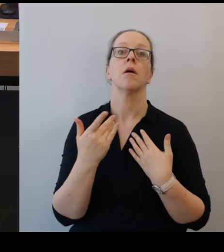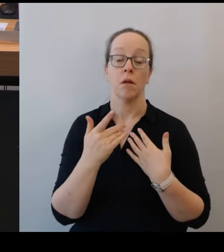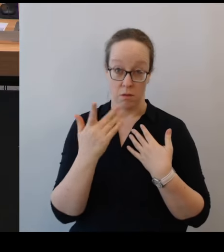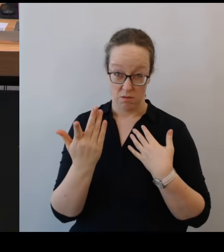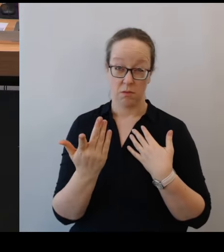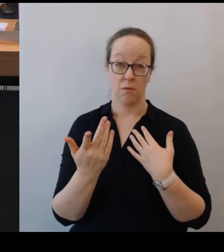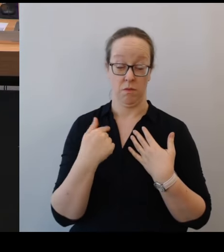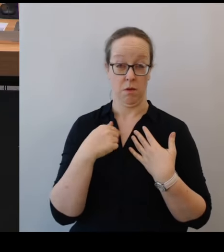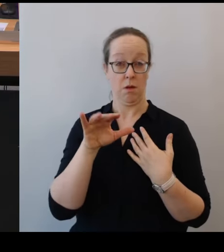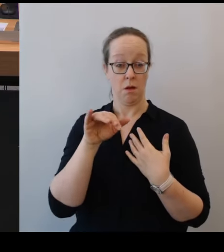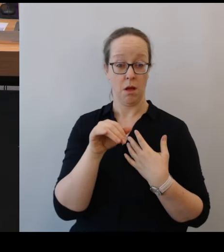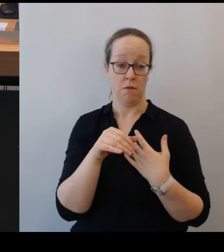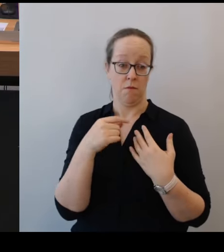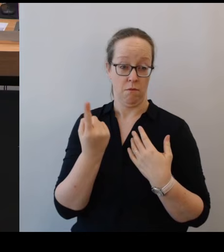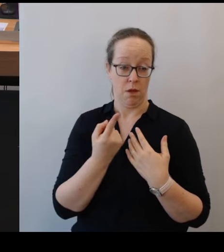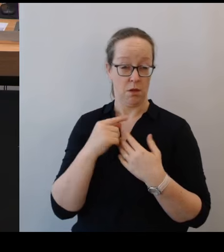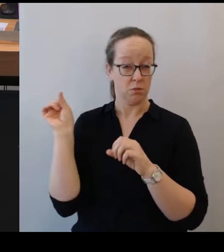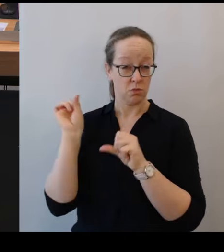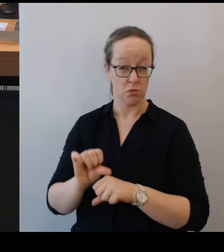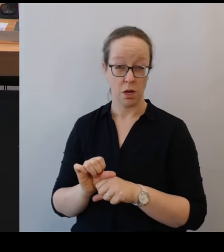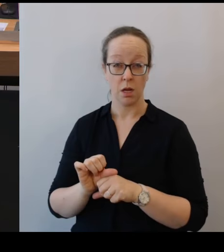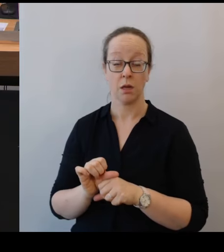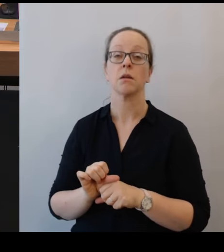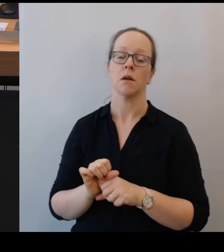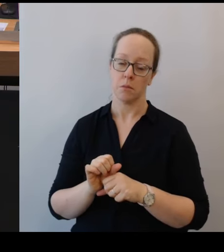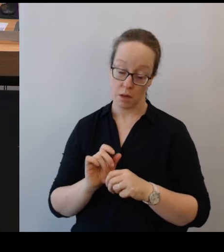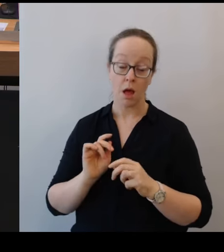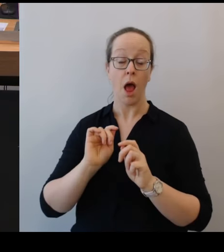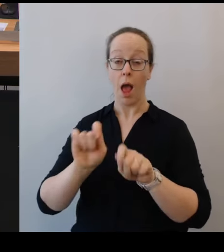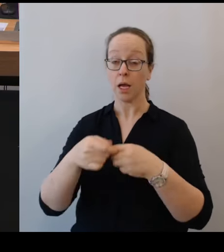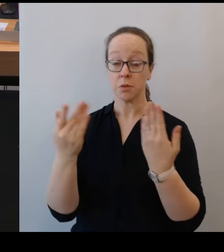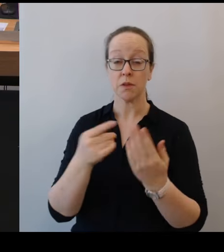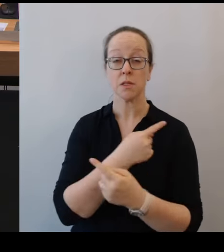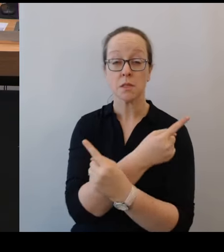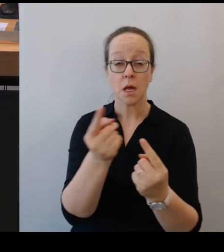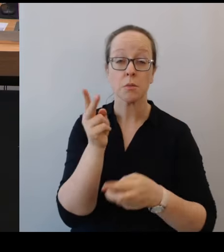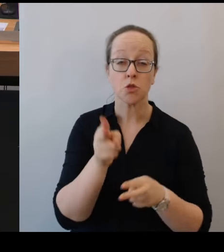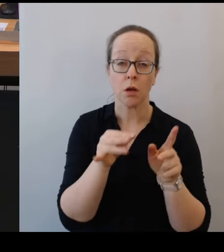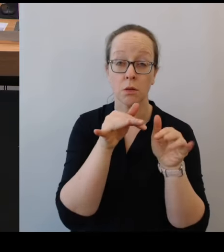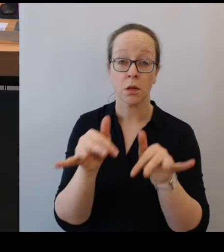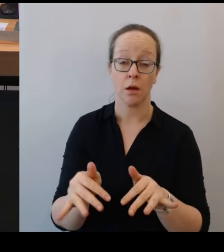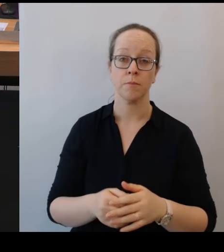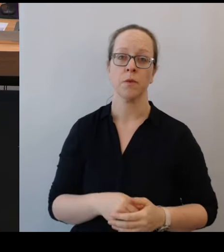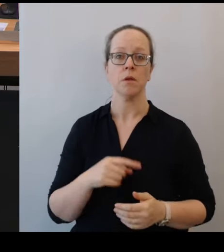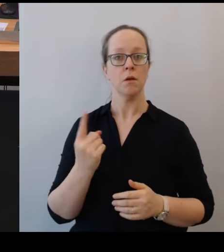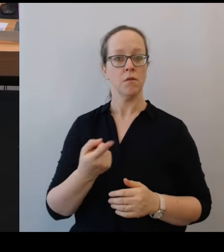Weil wir als einzige politische Alternative für die Menschen da sind und die Menschen es bei jedem politischen Fehler, den Sie in dieser